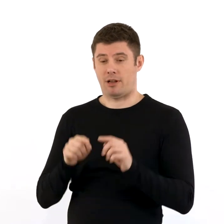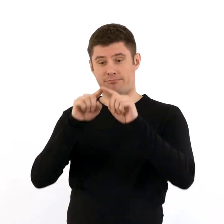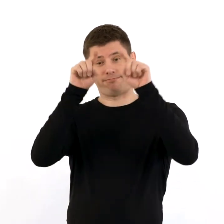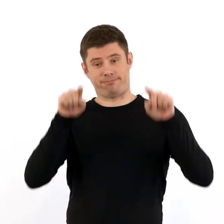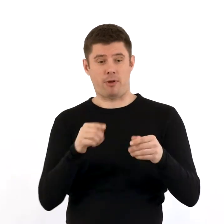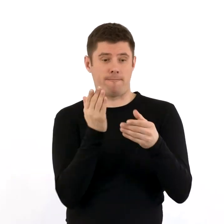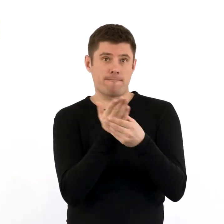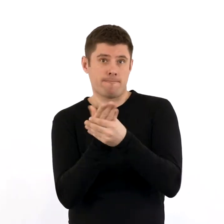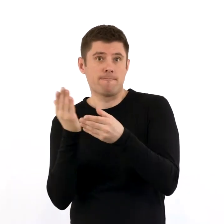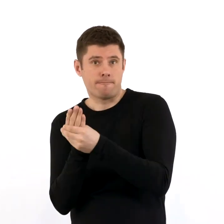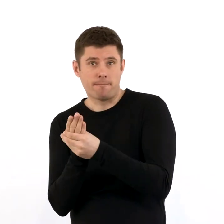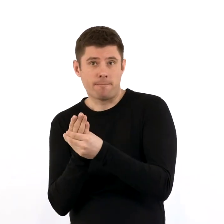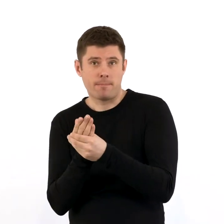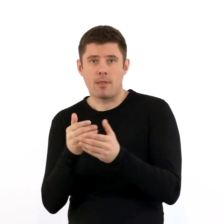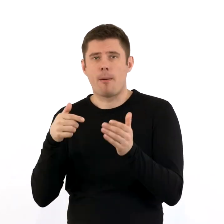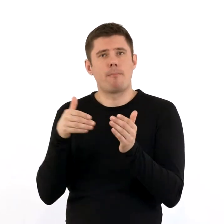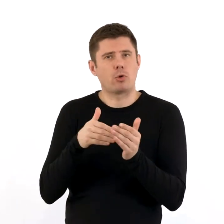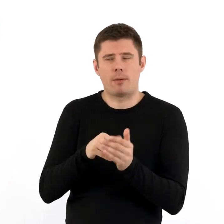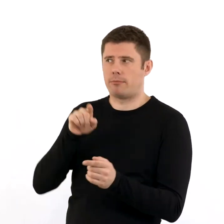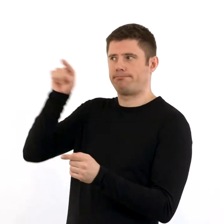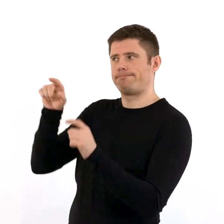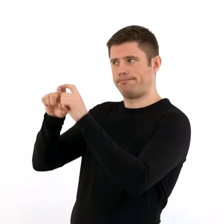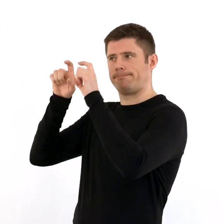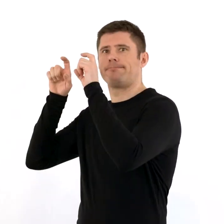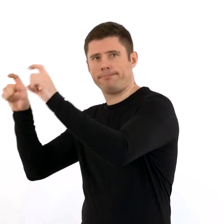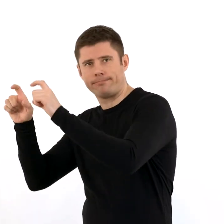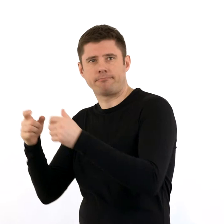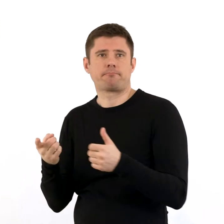Formularze urzędowe wymagane do rejestracji: